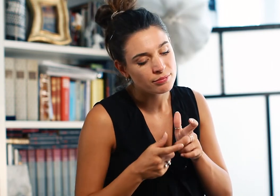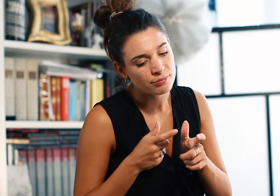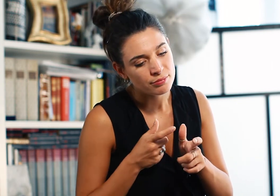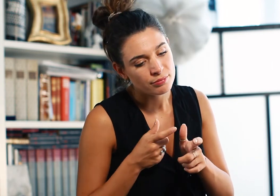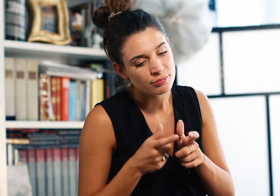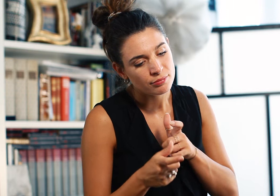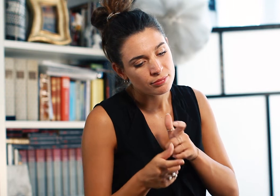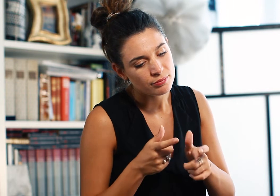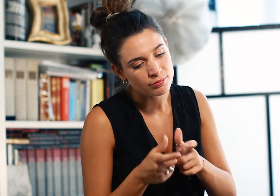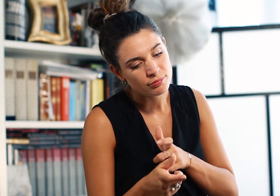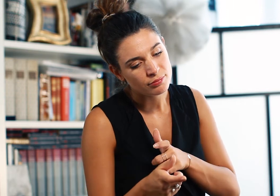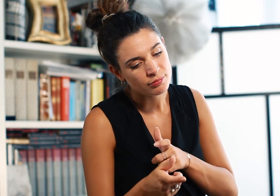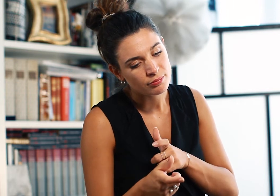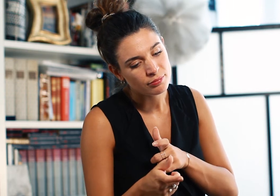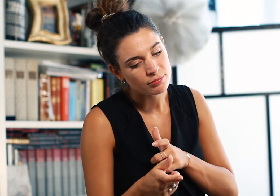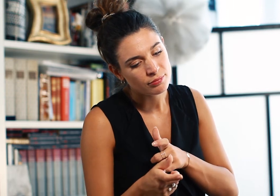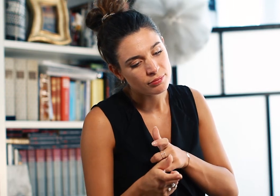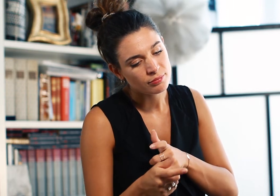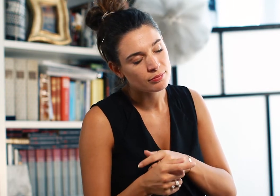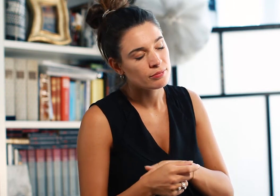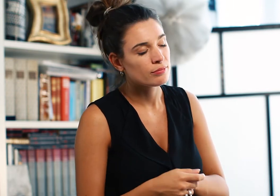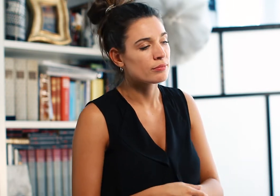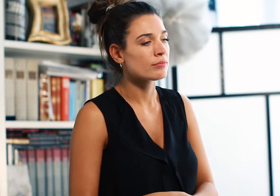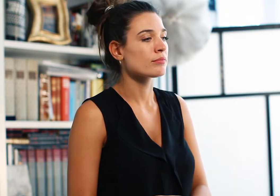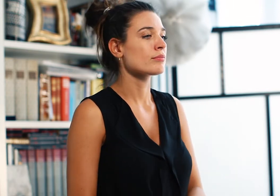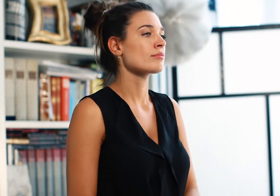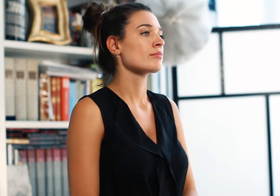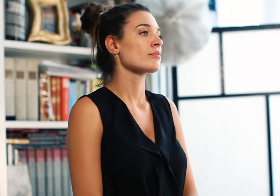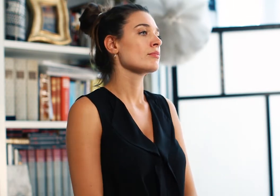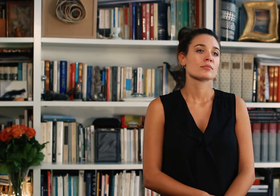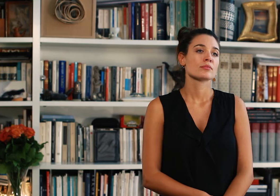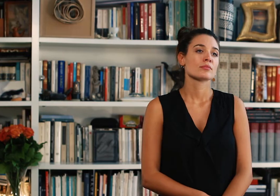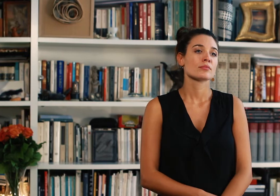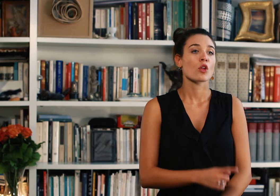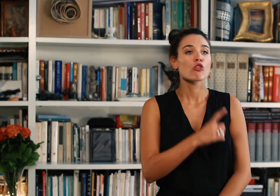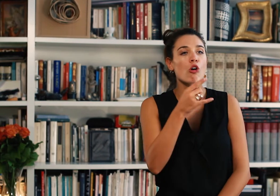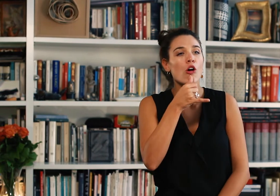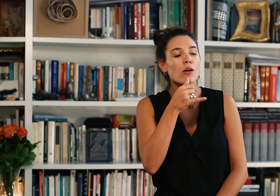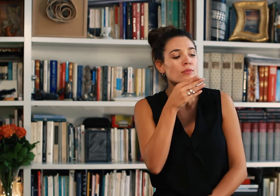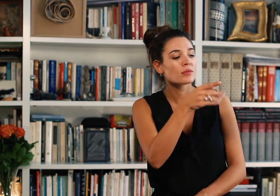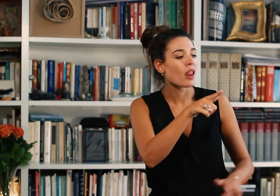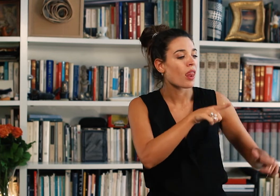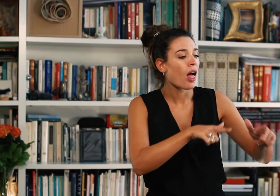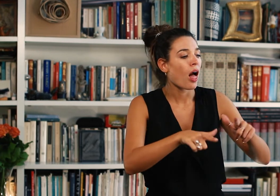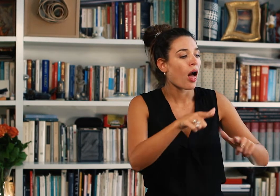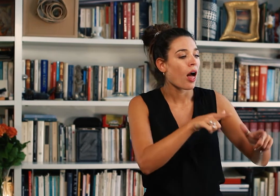giornate di vento, scendeva fino al lago che passava ore a guardarlo, giacché, disegnato sull'acqua, gli pareva di vedere